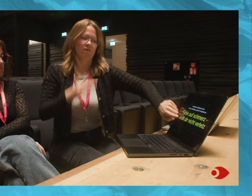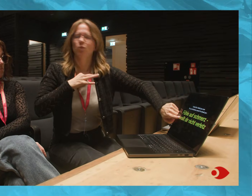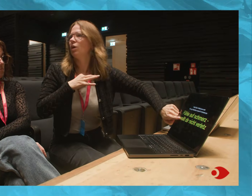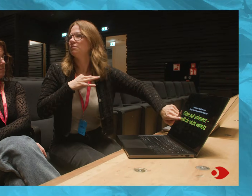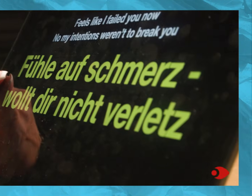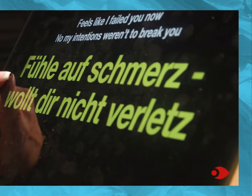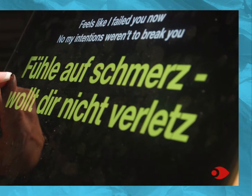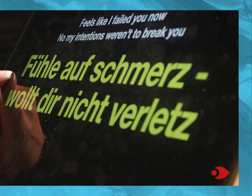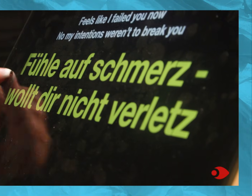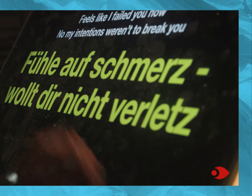sodass es ankommt.